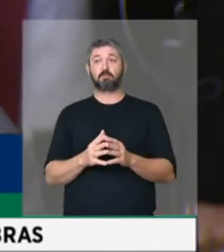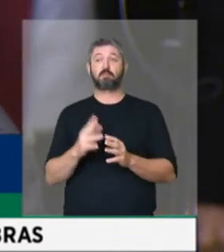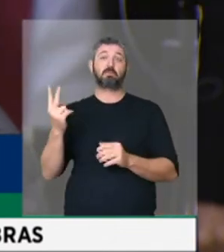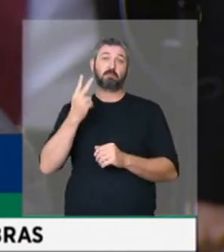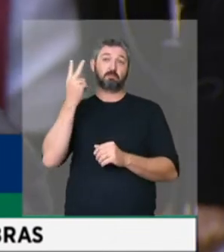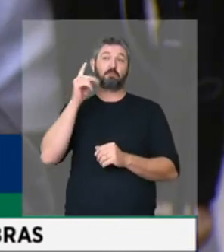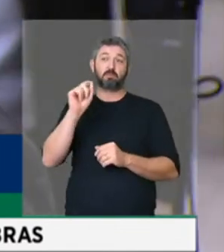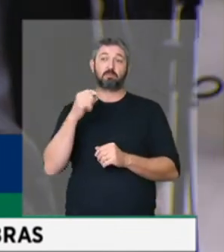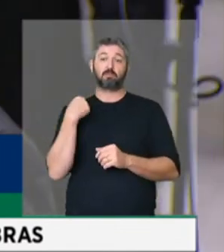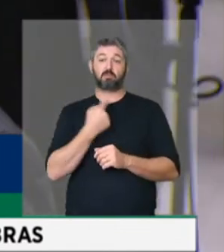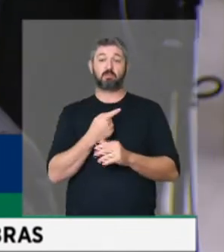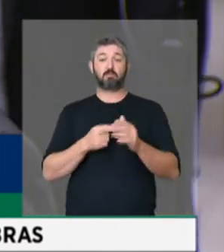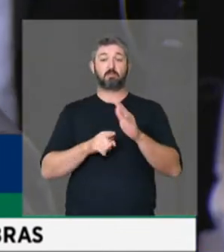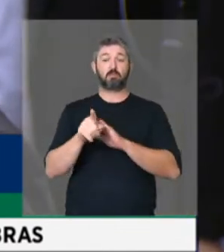CASO VALE QUE A GENTE QUESTIONE SE ESTÁ HAVENDO A